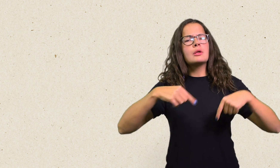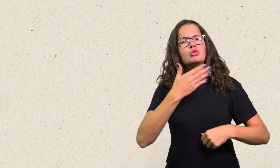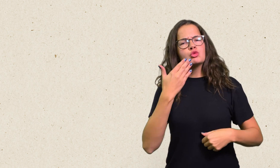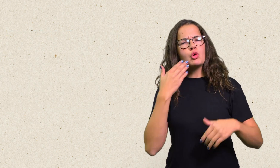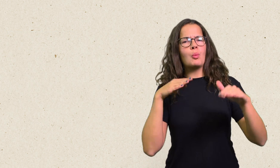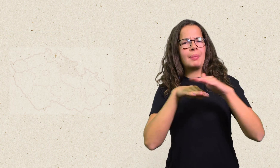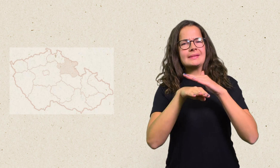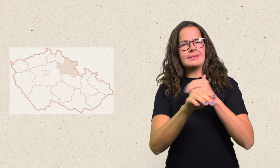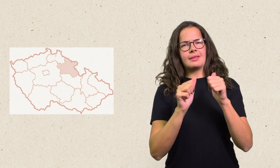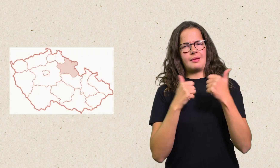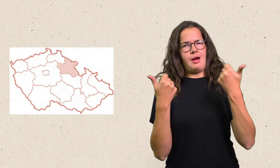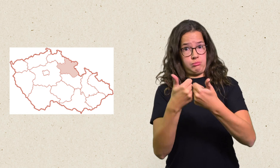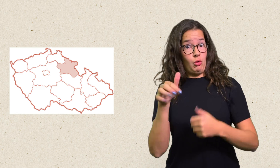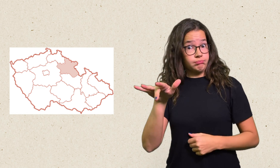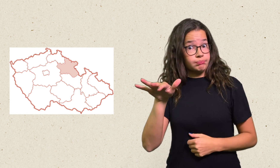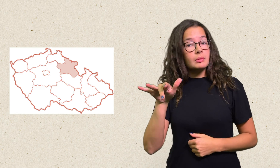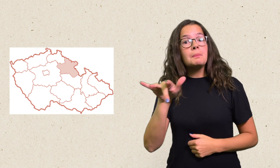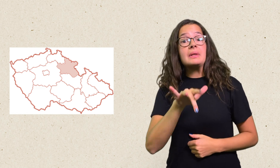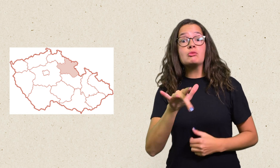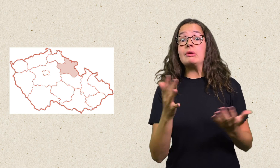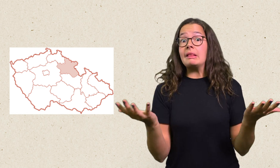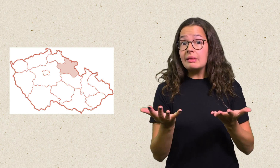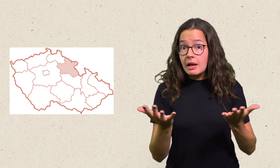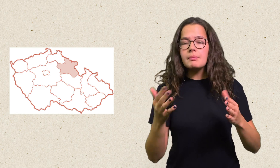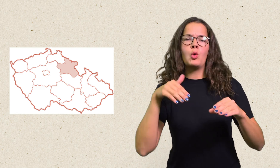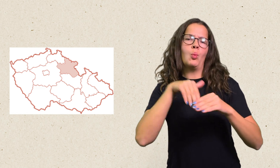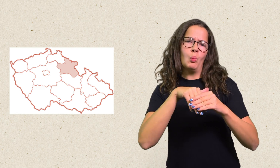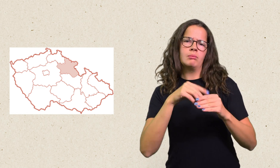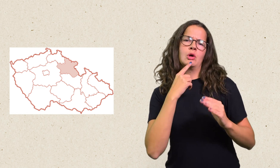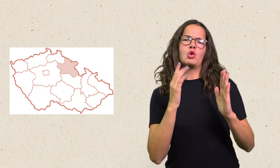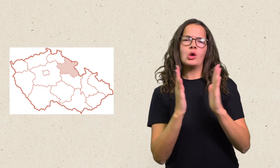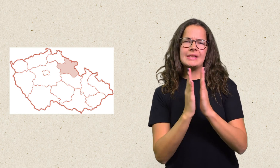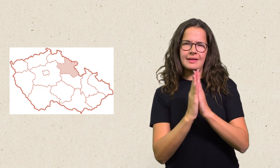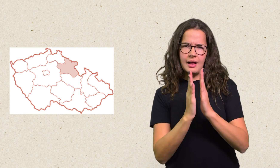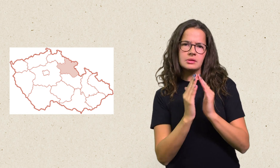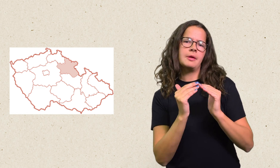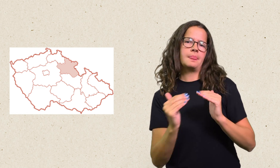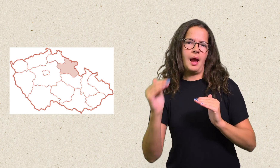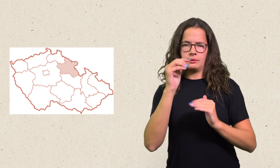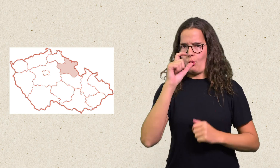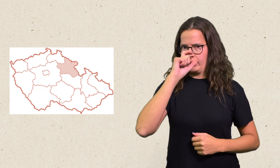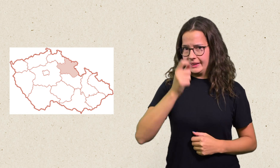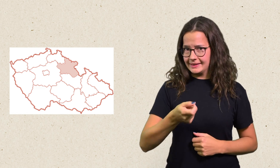V Česku je uprchlický tábor v Kostelci nad Orlicí.